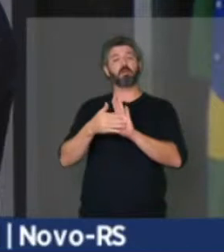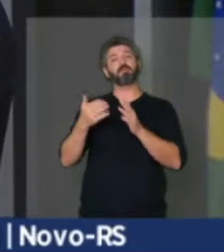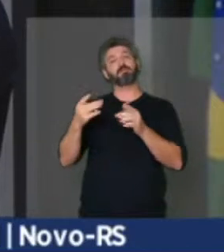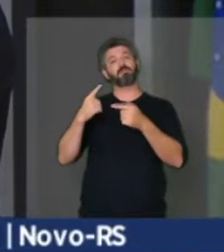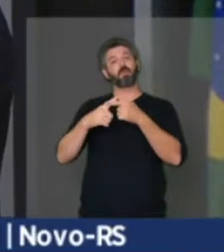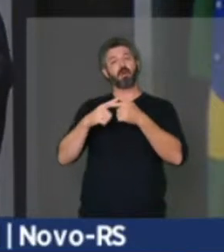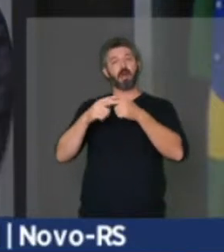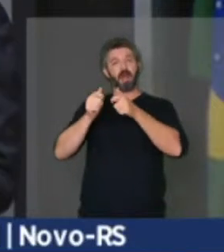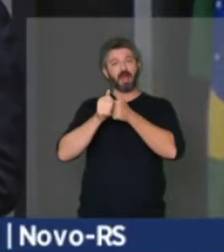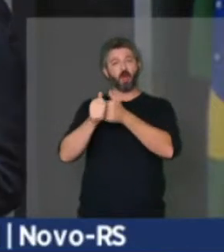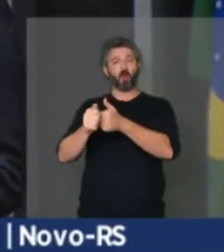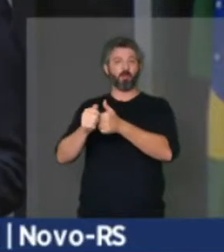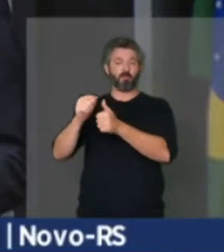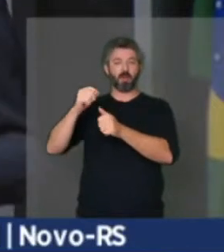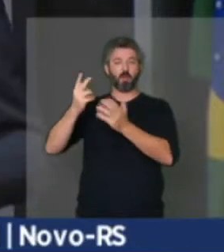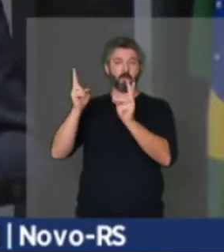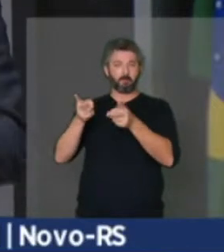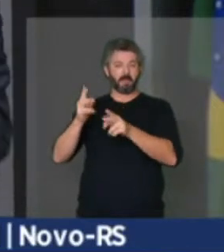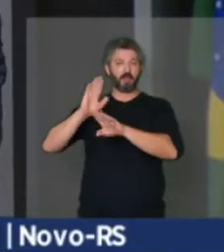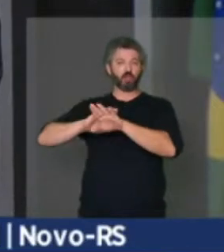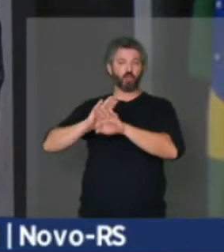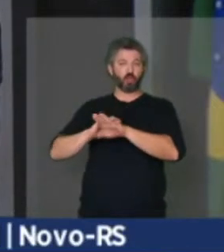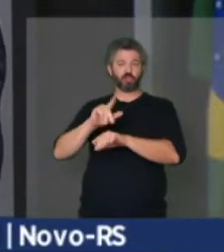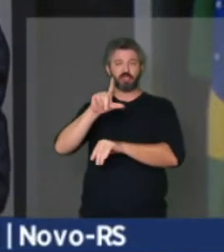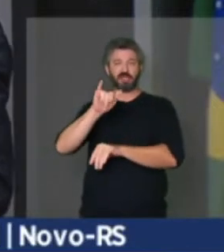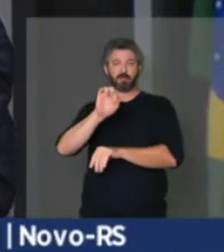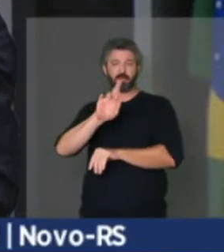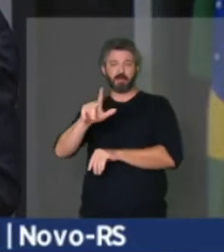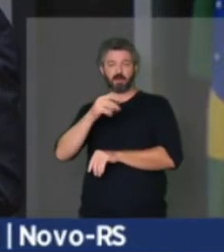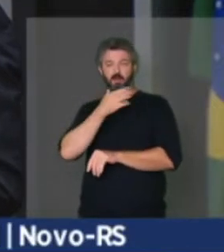SEMPRE DEFENDEMOS. EXEMPLO A REFORMA... E MAIS RECENTEMENTE TEMOS SIDO BASTANTE CRÍTICOS